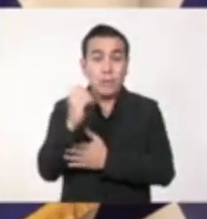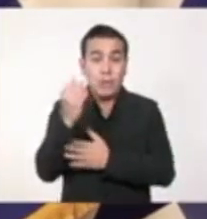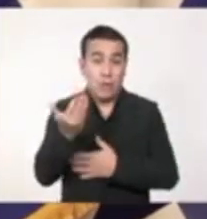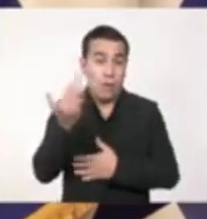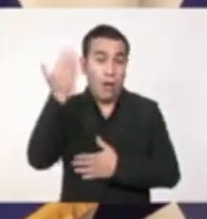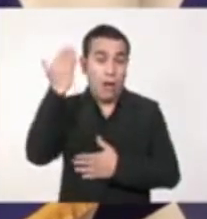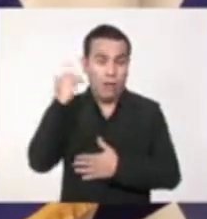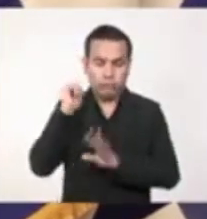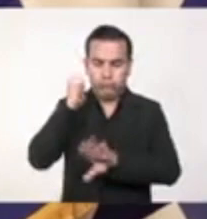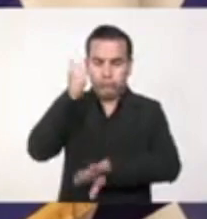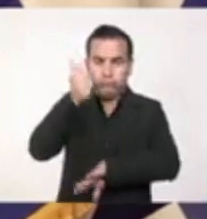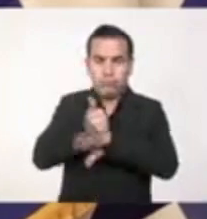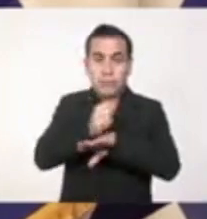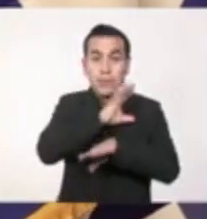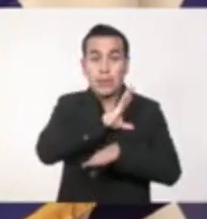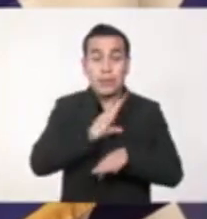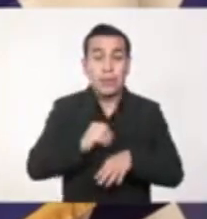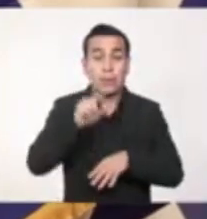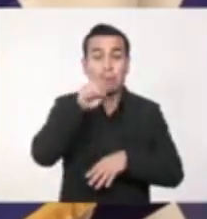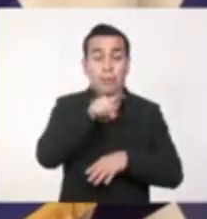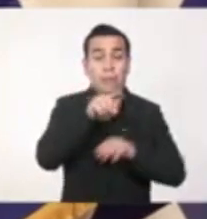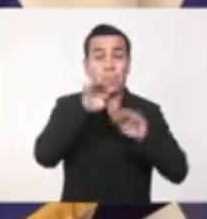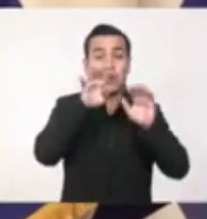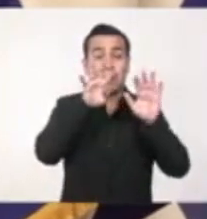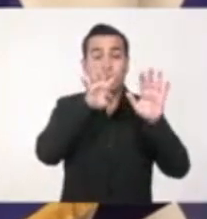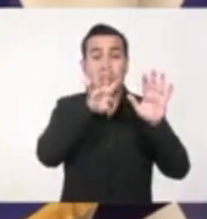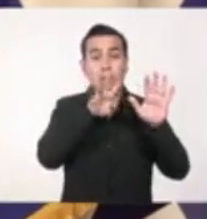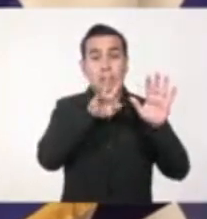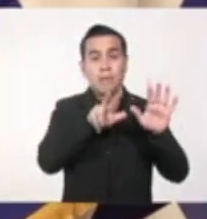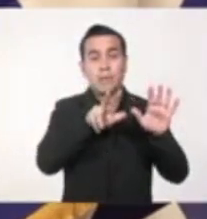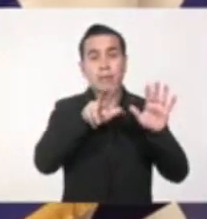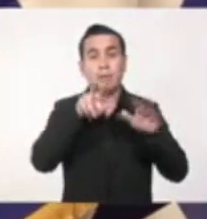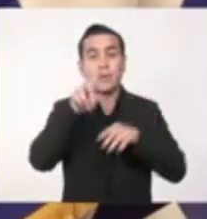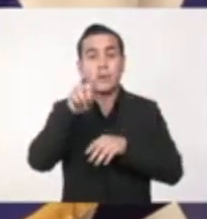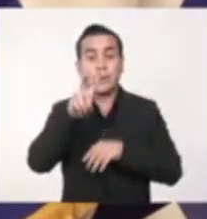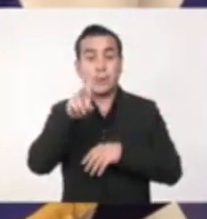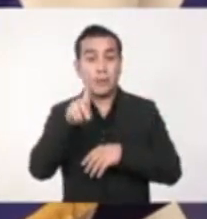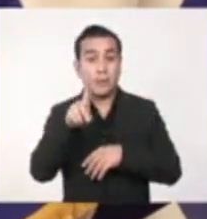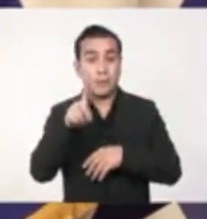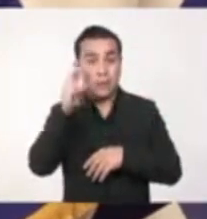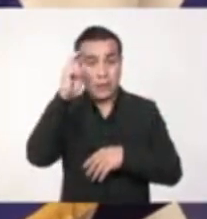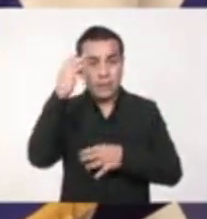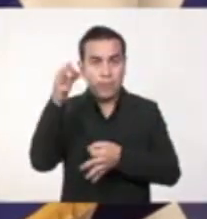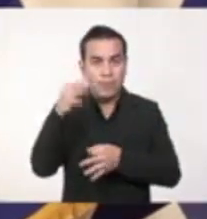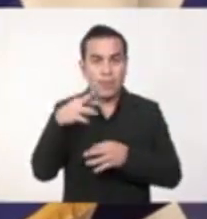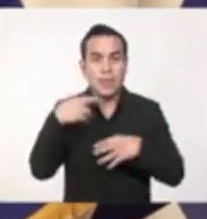ochocientos veintiuno espero que no nos da papel muerto a